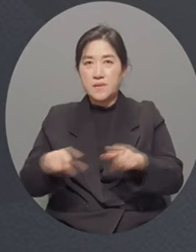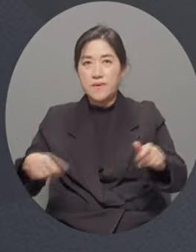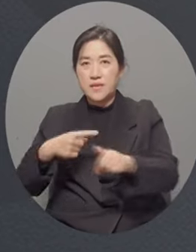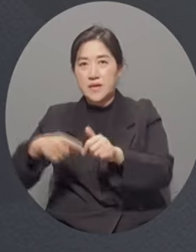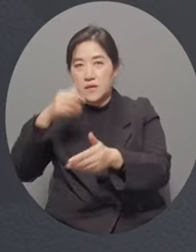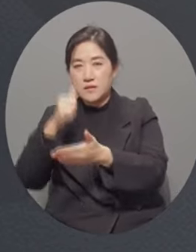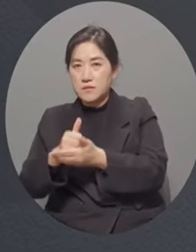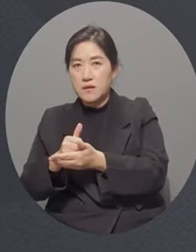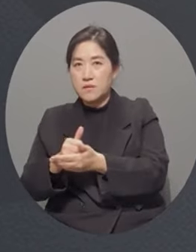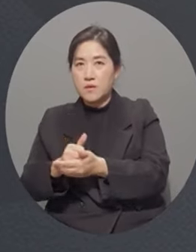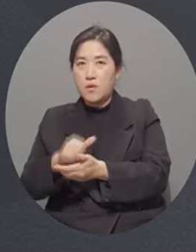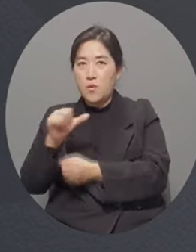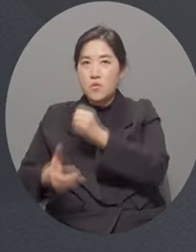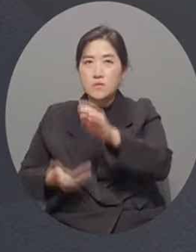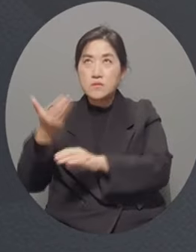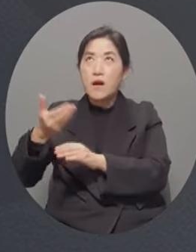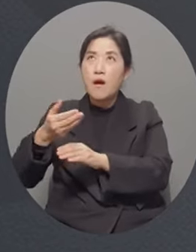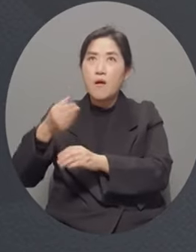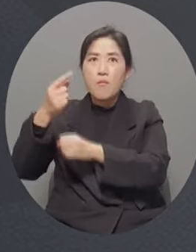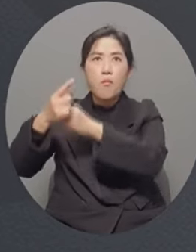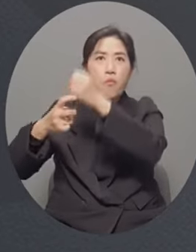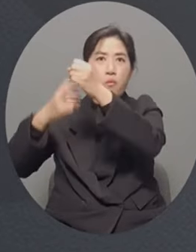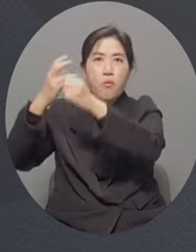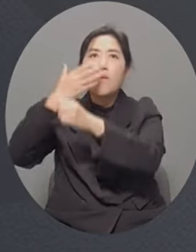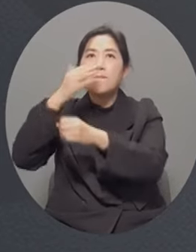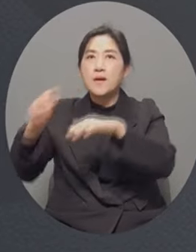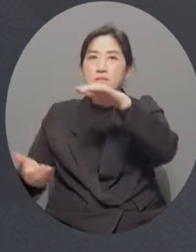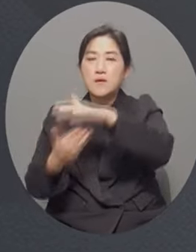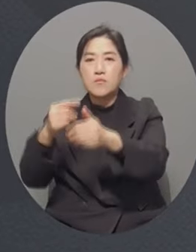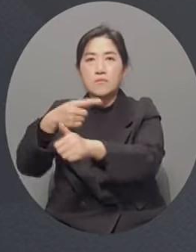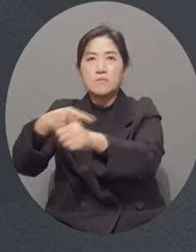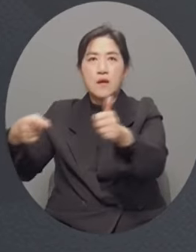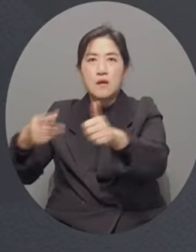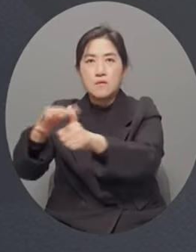영아 살해죄는 하한선 없이 최고 10년 이하징역형인 데 비해 일반 살해죄는 상한선